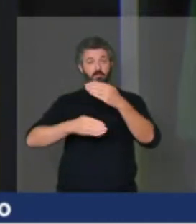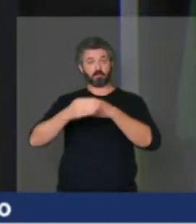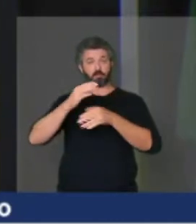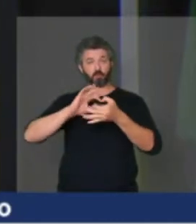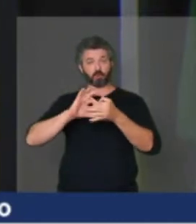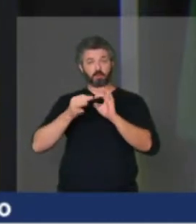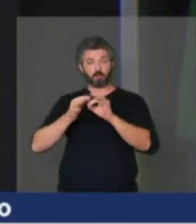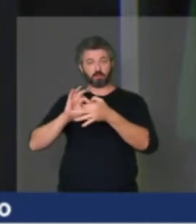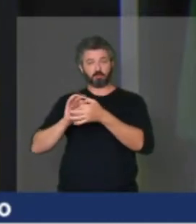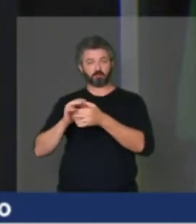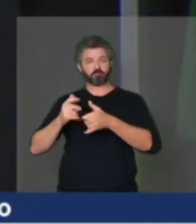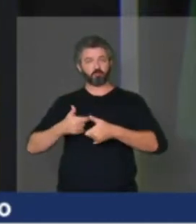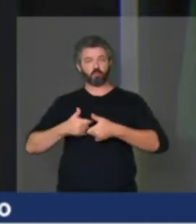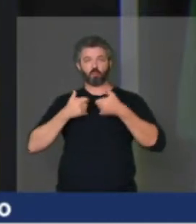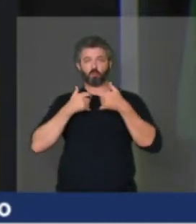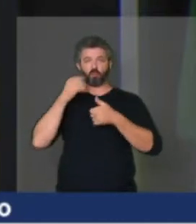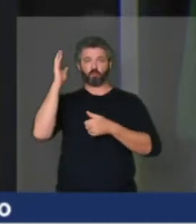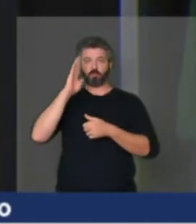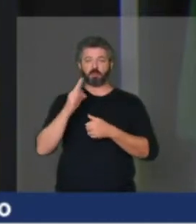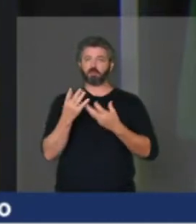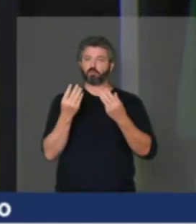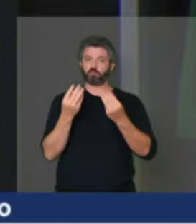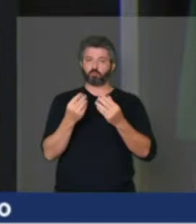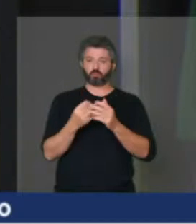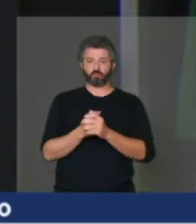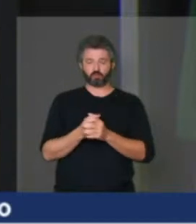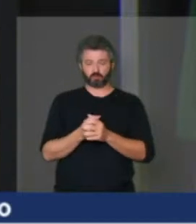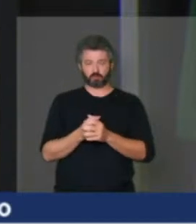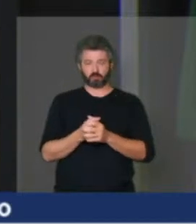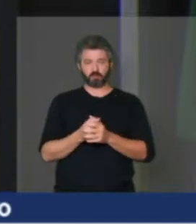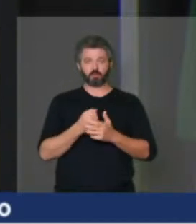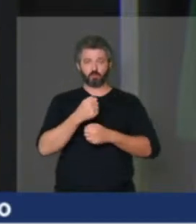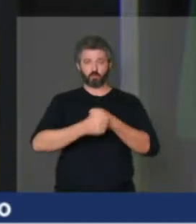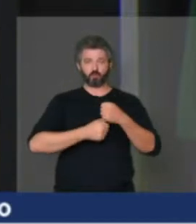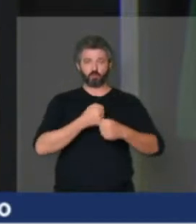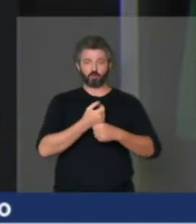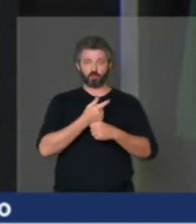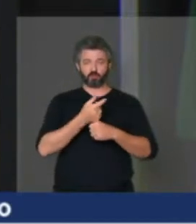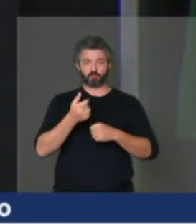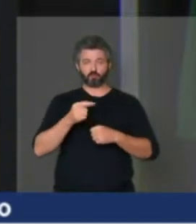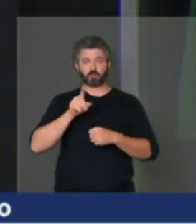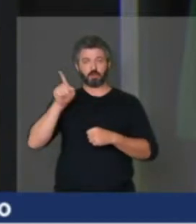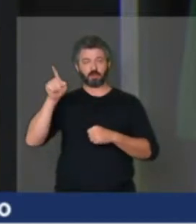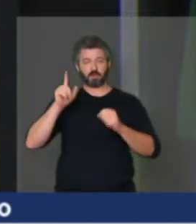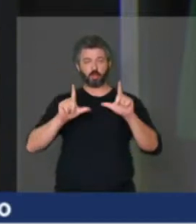PARALÍMPICOS QUE ORGULHO ARMO O NOSSO BRASIL NAS OLIMPÍADAS DE TÓQUIO. VOU TRATAR DESTE ASSUNTO, ANTES CUMPRIMENTANDO OS PREFEITOS E LEMBRANDO QUE